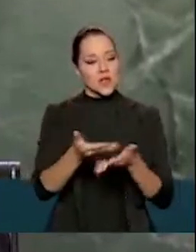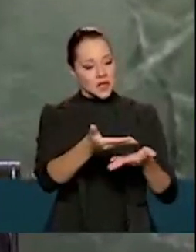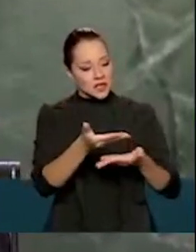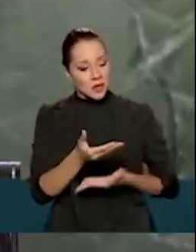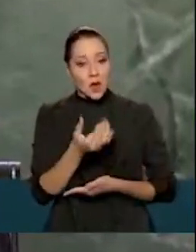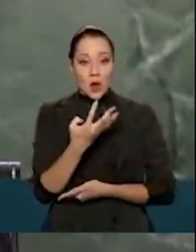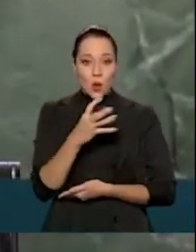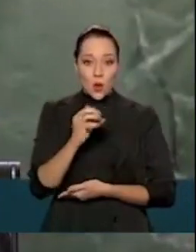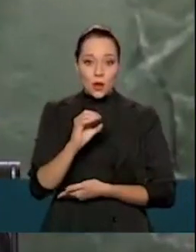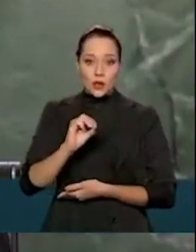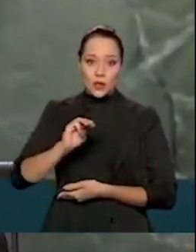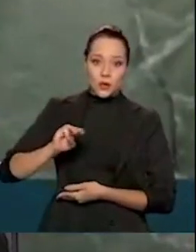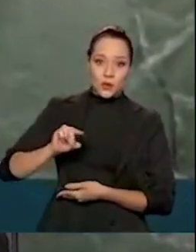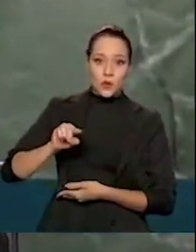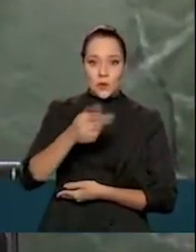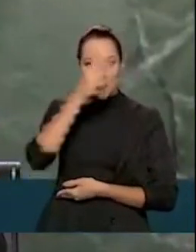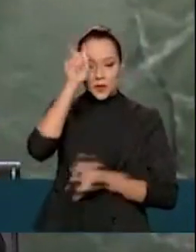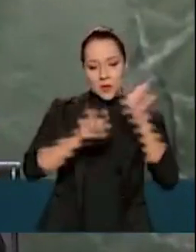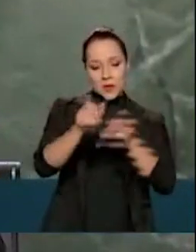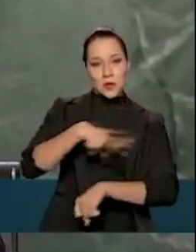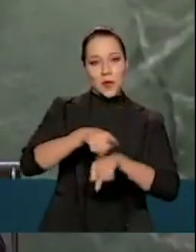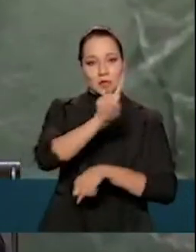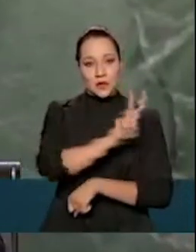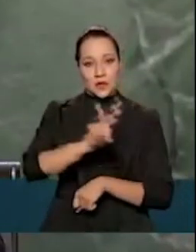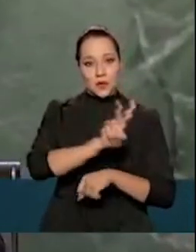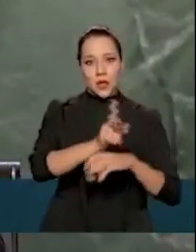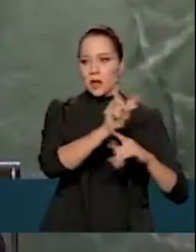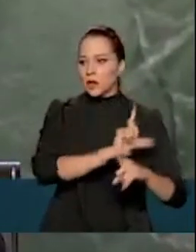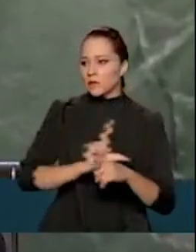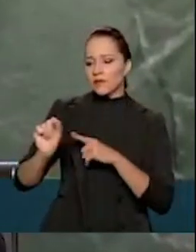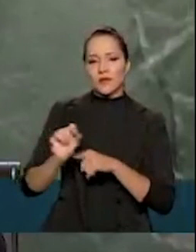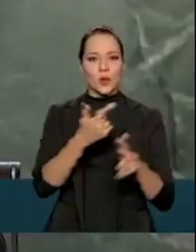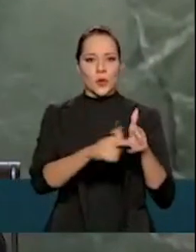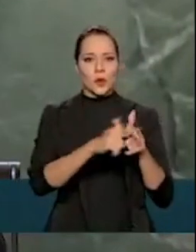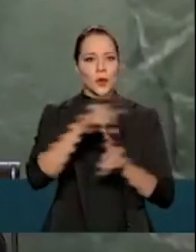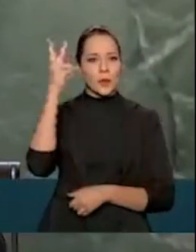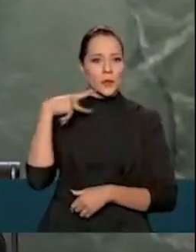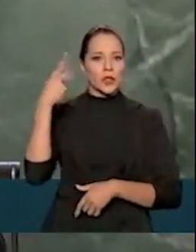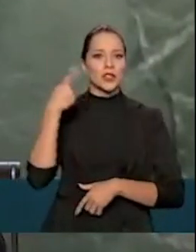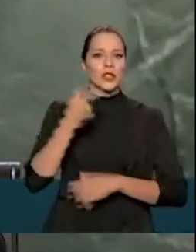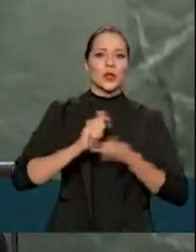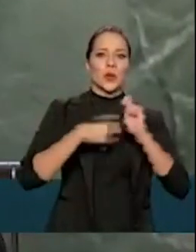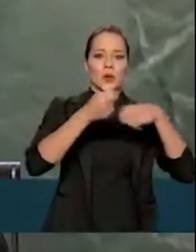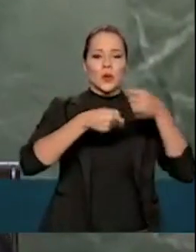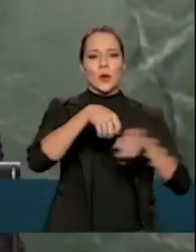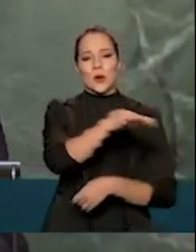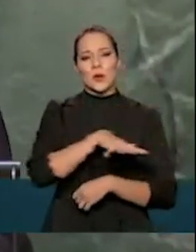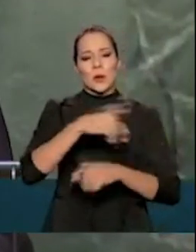400.000 vendas venezolanos deslocadas devido à crise político-econômica gerada pela ditadura